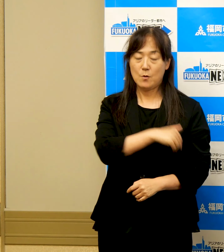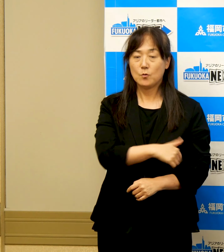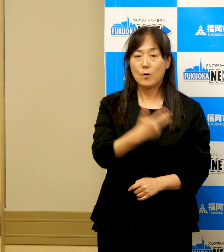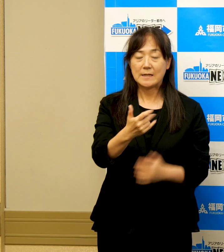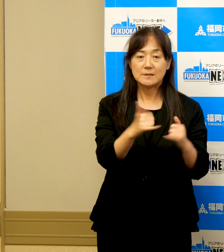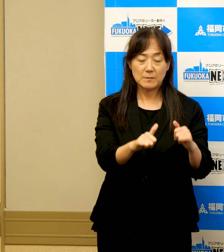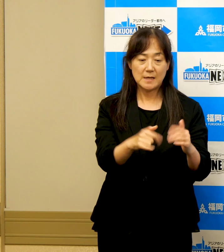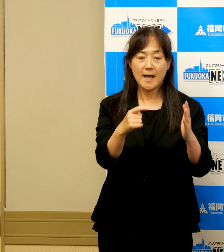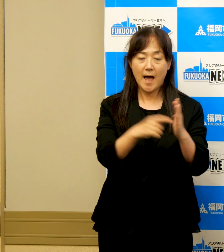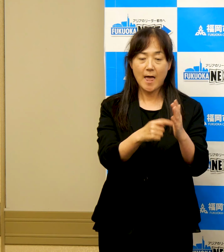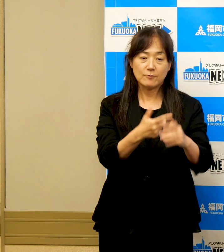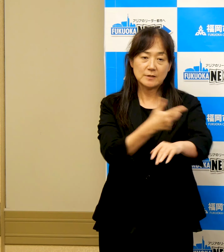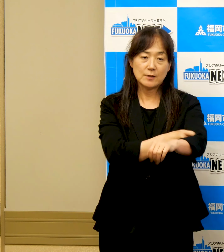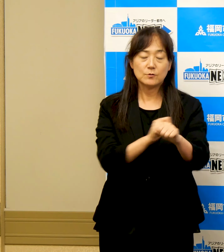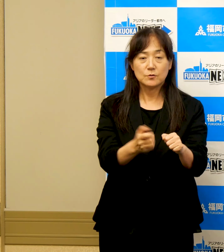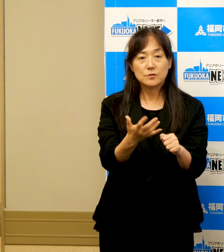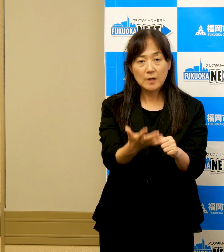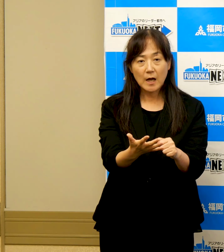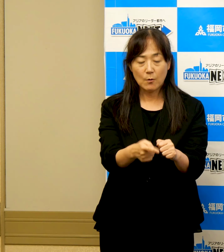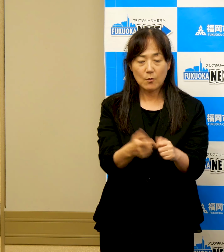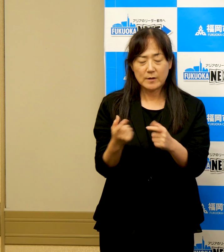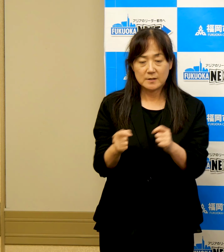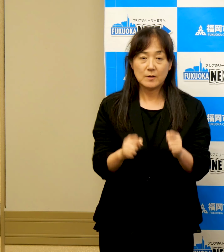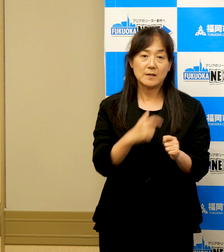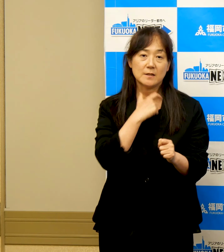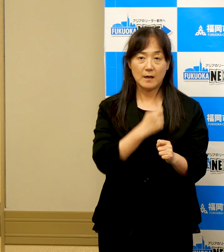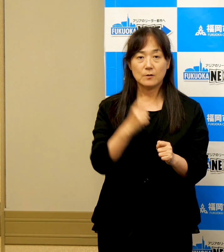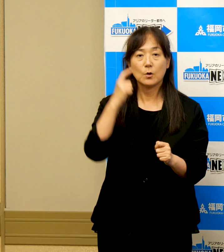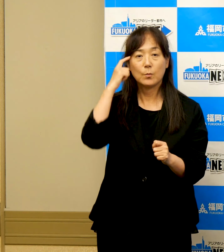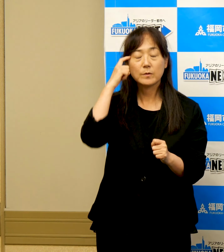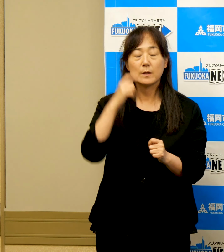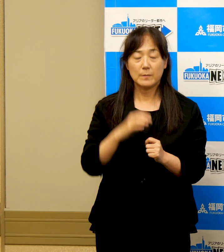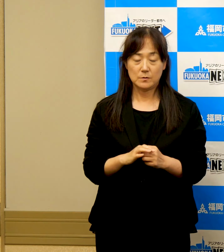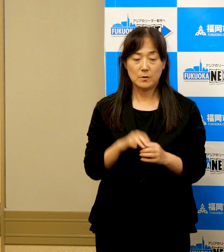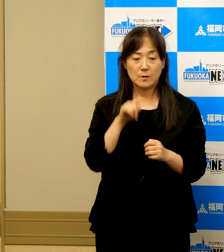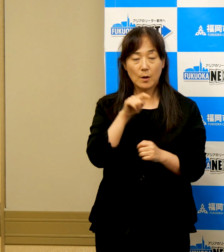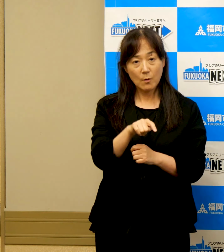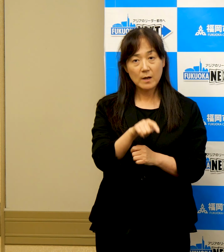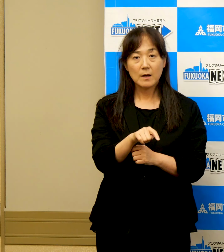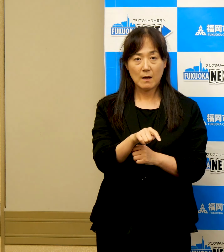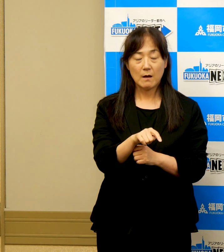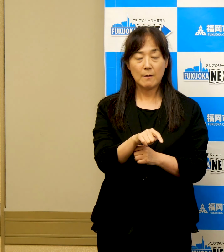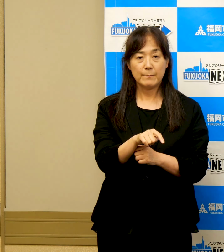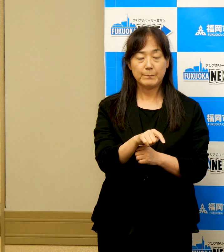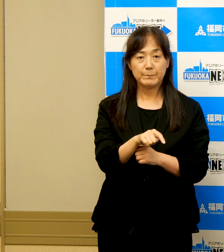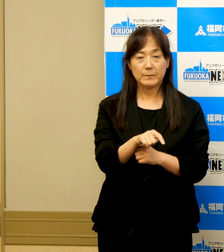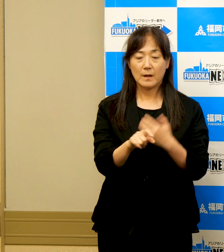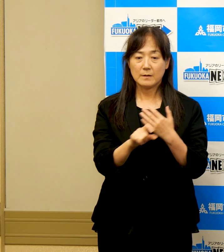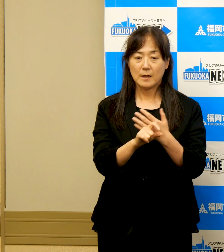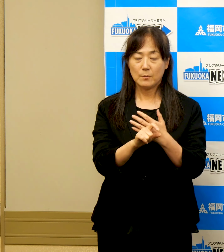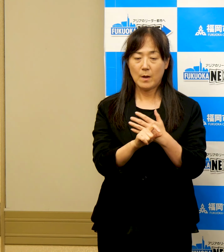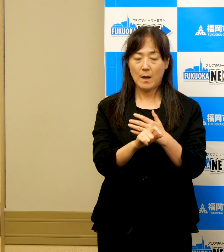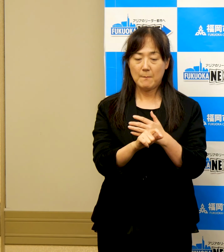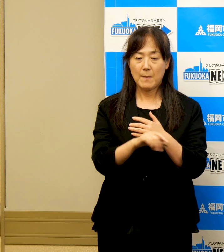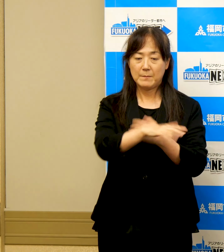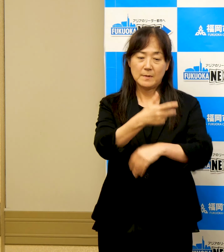いかに早く接種するかというところを しっかりやっていきたいと思います これが要するに例えば一段落したとかですね